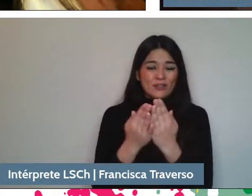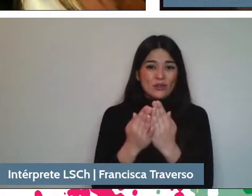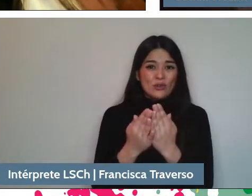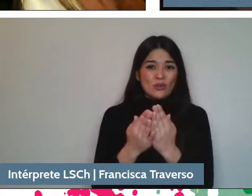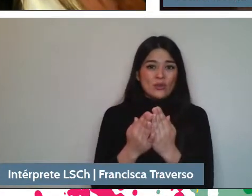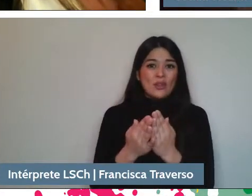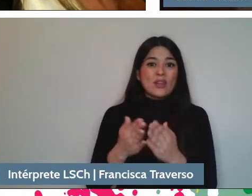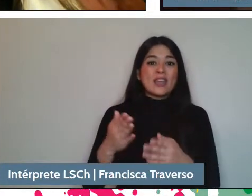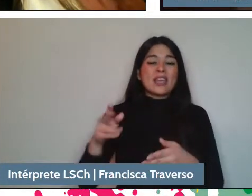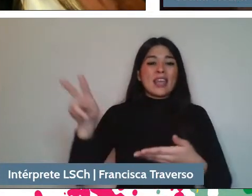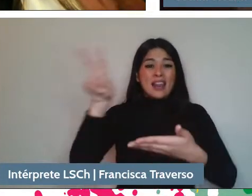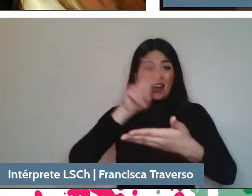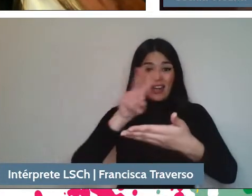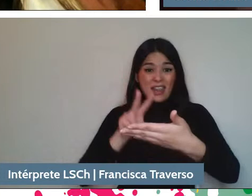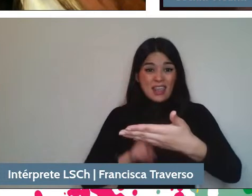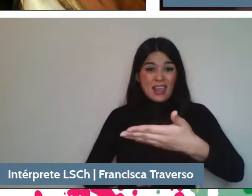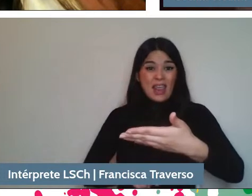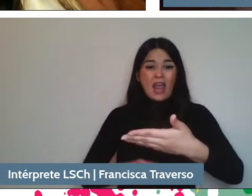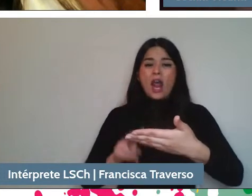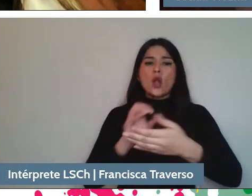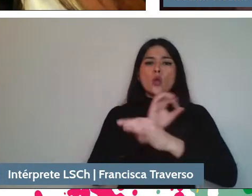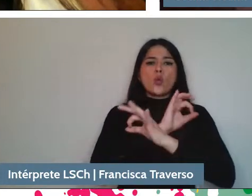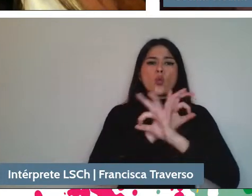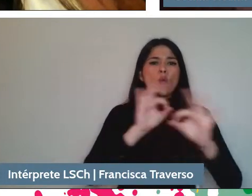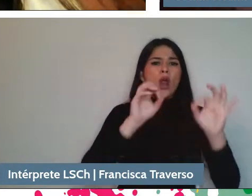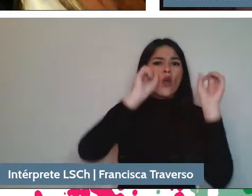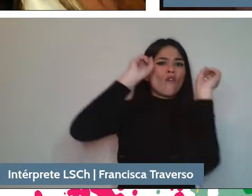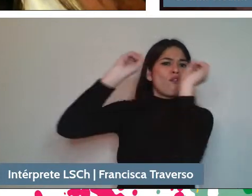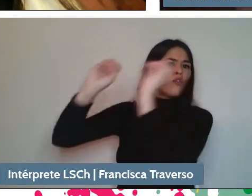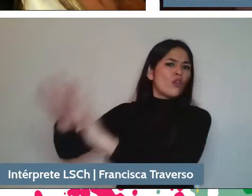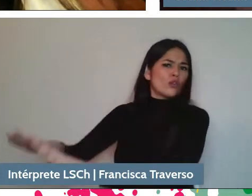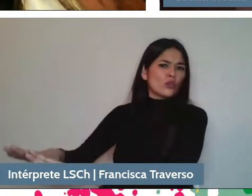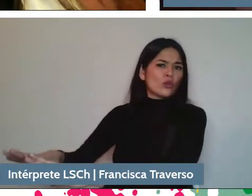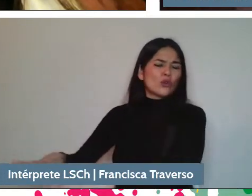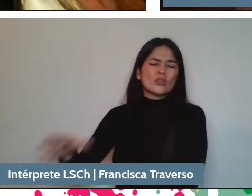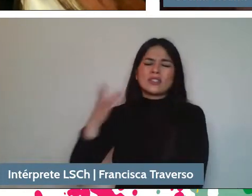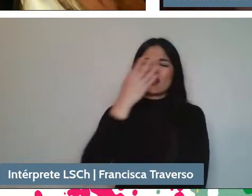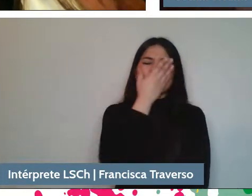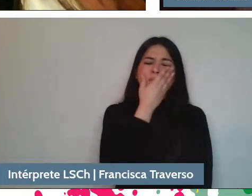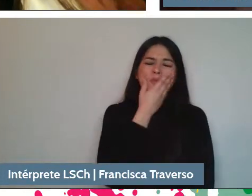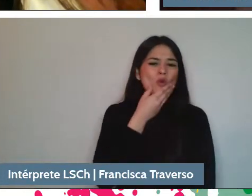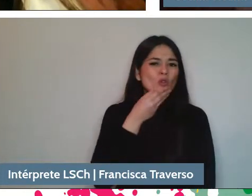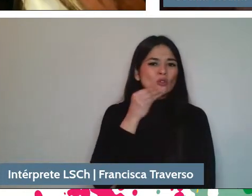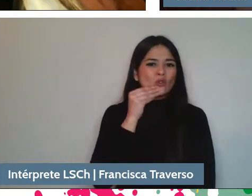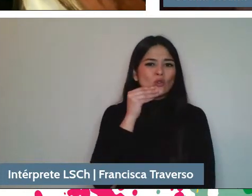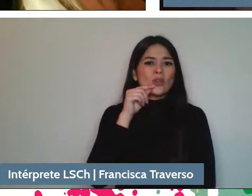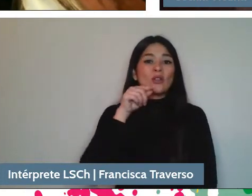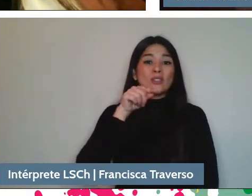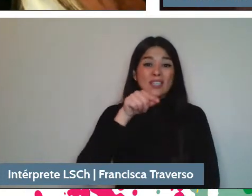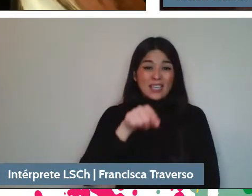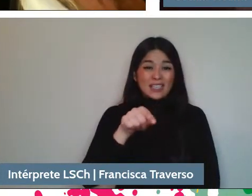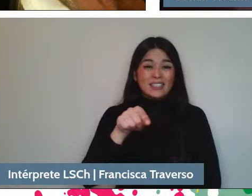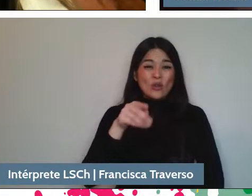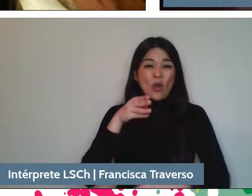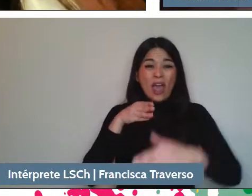leían y nunca los habían botado. Entonces, eran maravillosas esas cosas. Entonces, ese acceso a la cultura africana